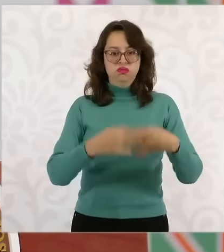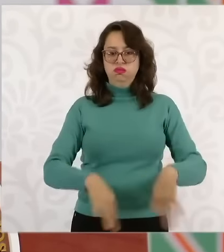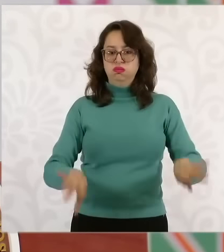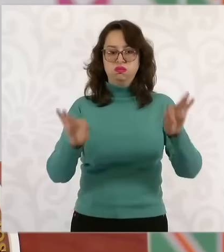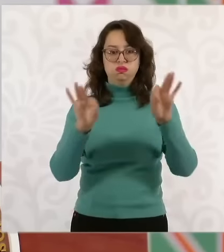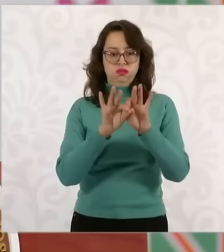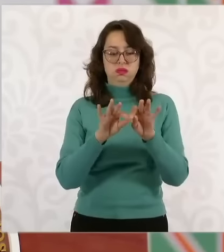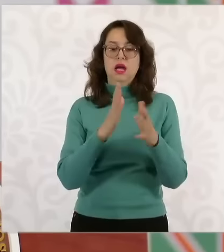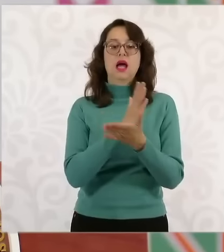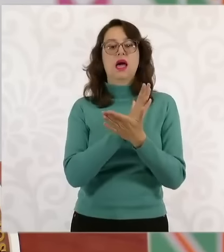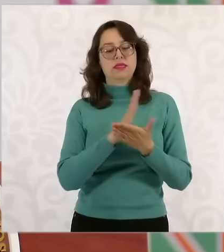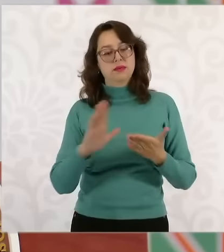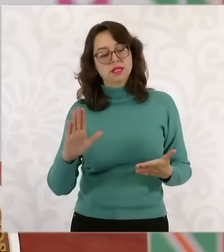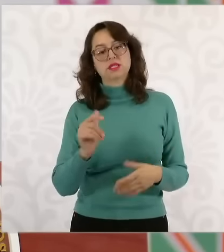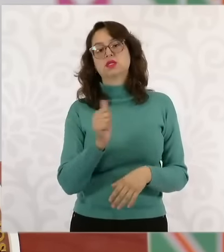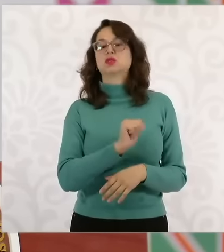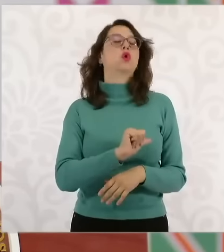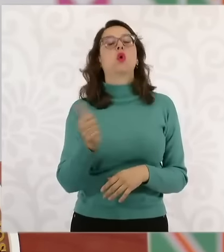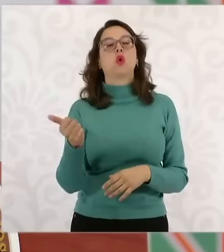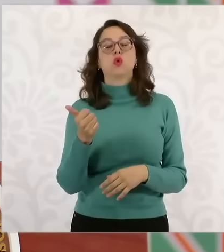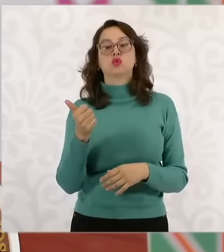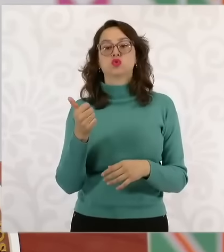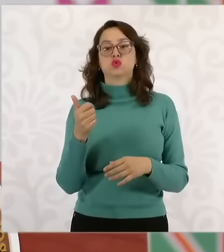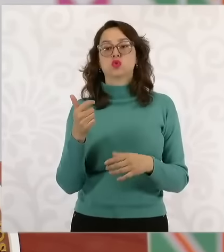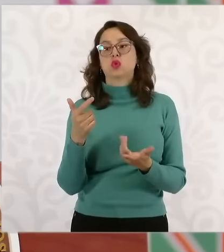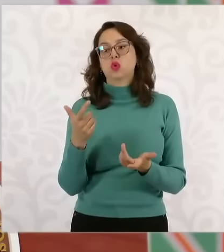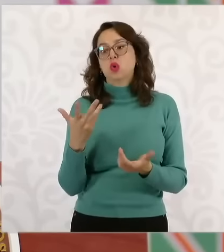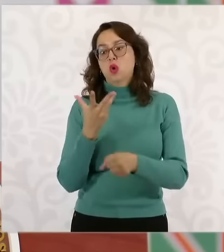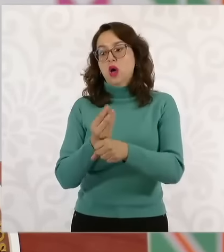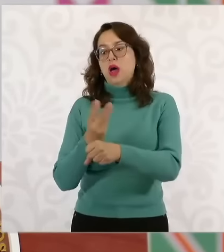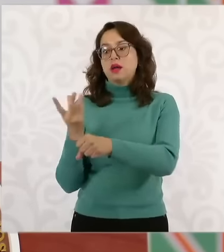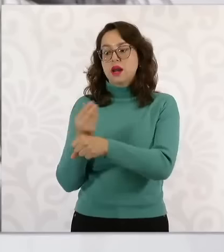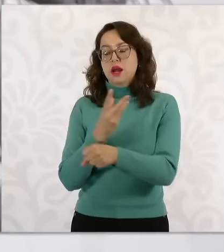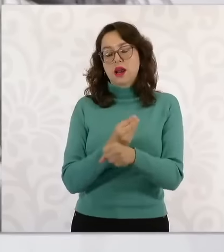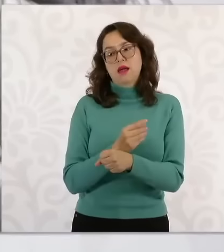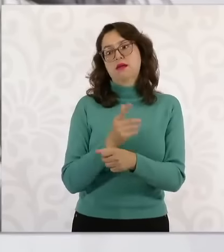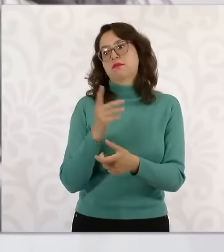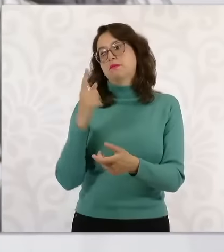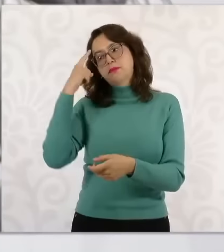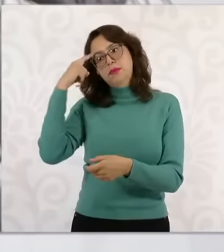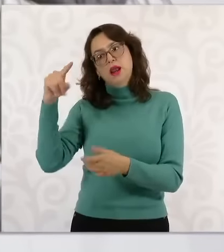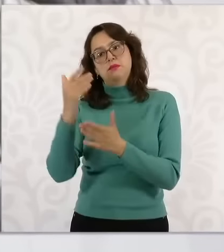que hacerse en términos de mitigación de los riesgos o reubicación de las familias Por último,